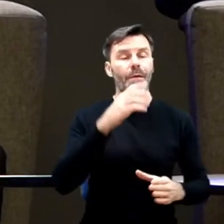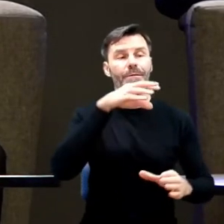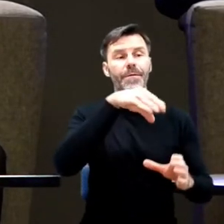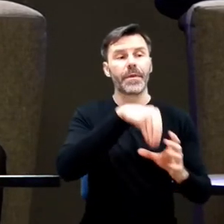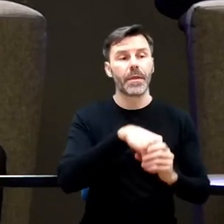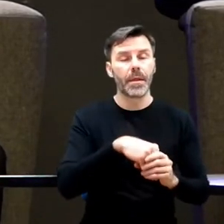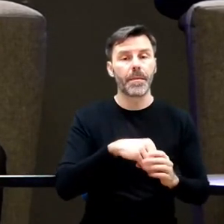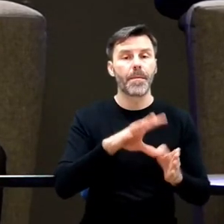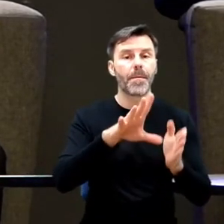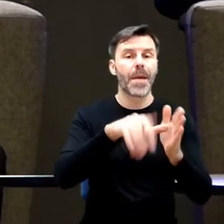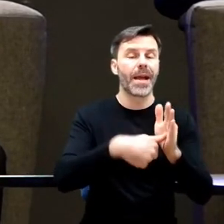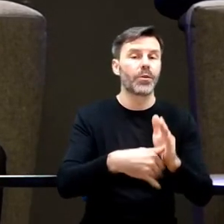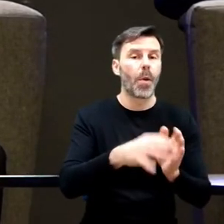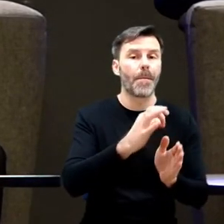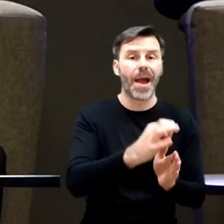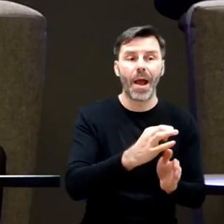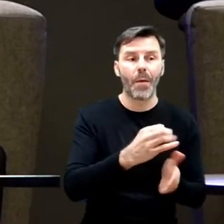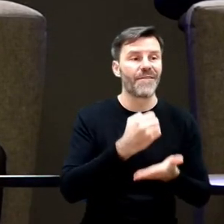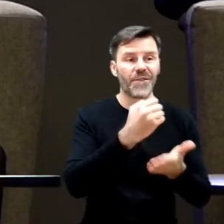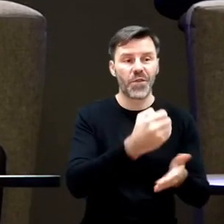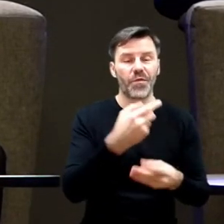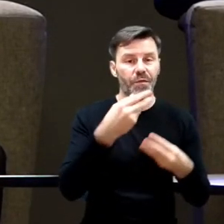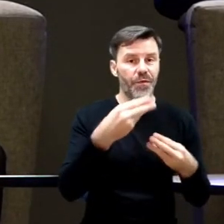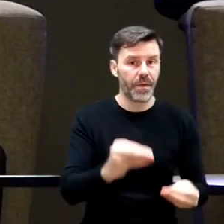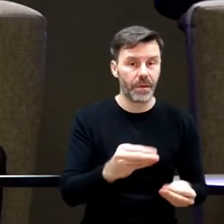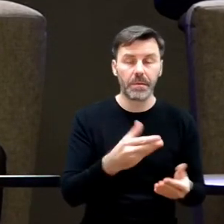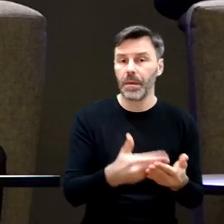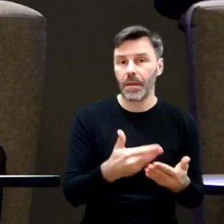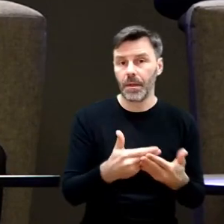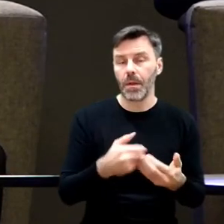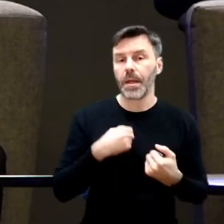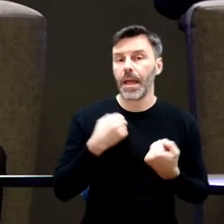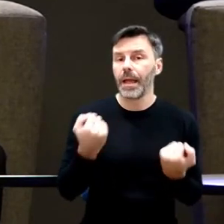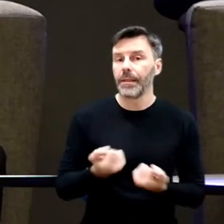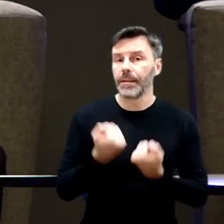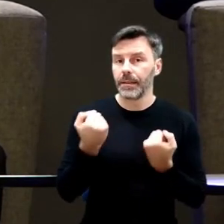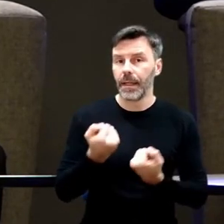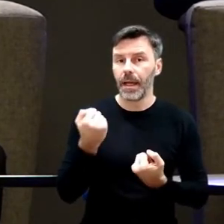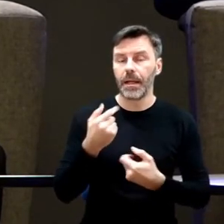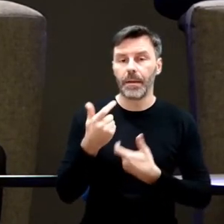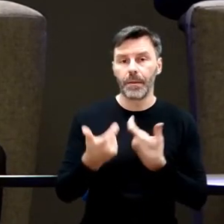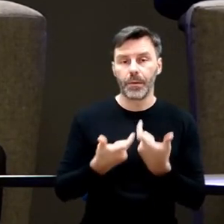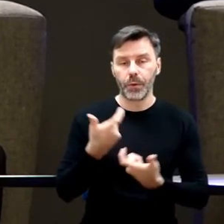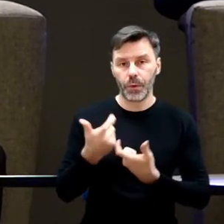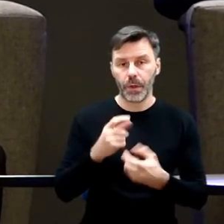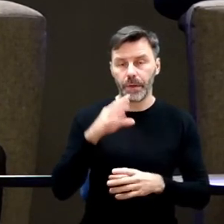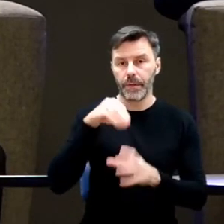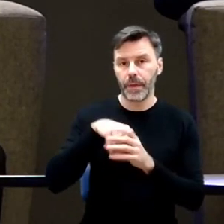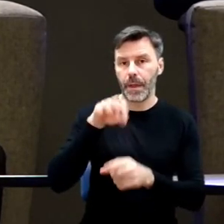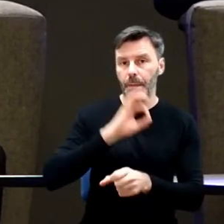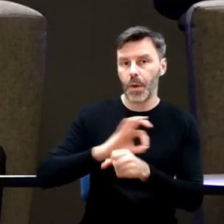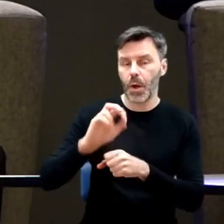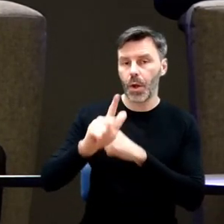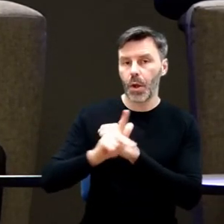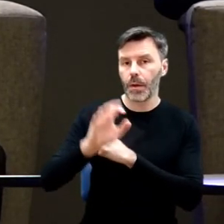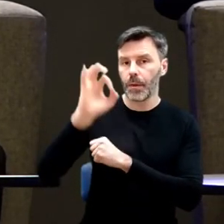albo tak jak my mamy, staramy się zrobić więcej niż 80 mieszkań w jednym projekcie, w małych miastach nie możemy robić projektów wieloletapowych